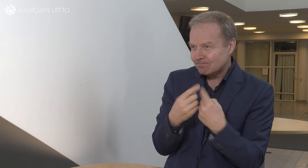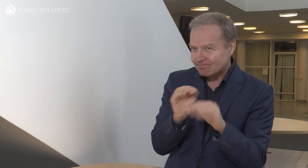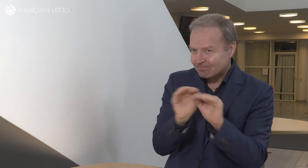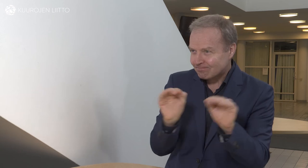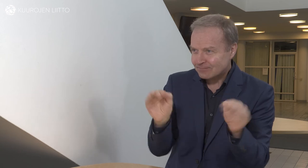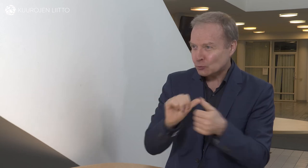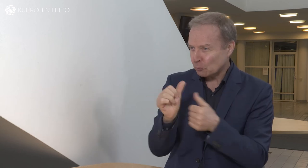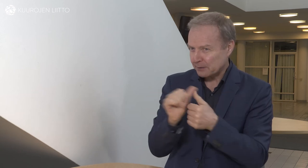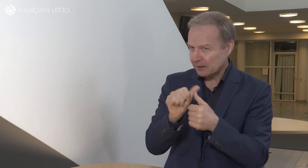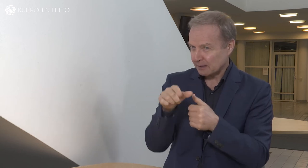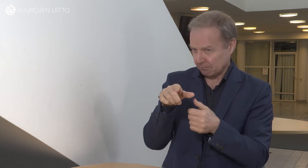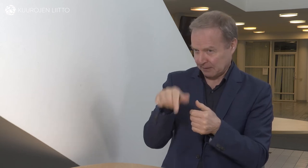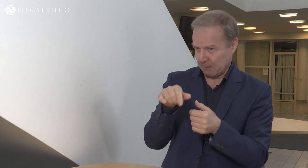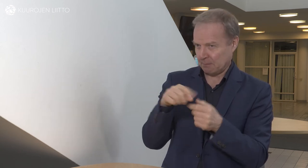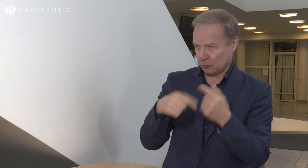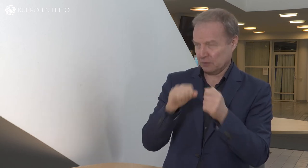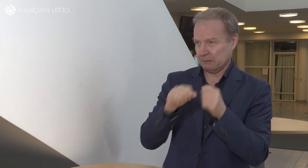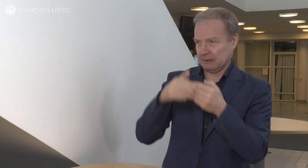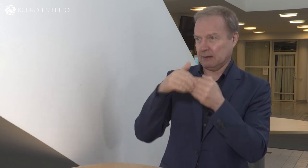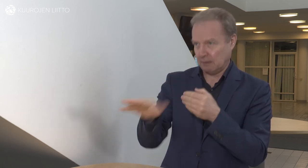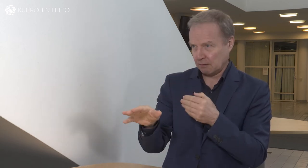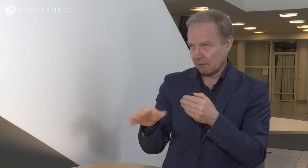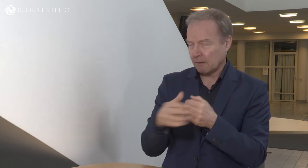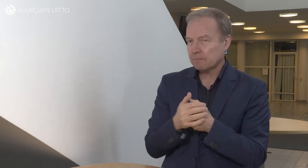ja painottaneet sitä, että prosessin tulee jatkua.